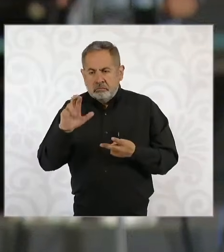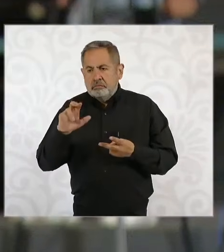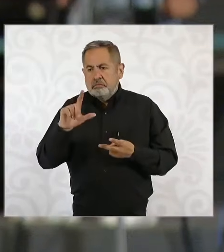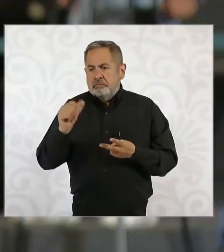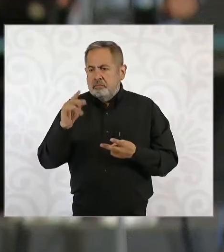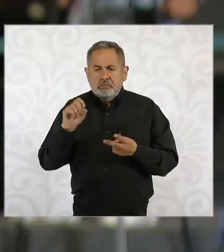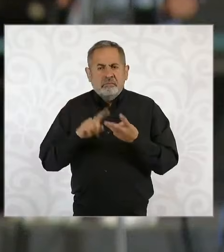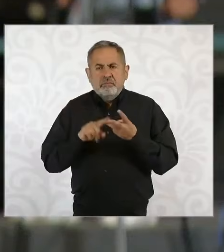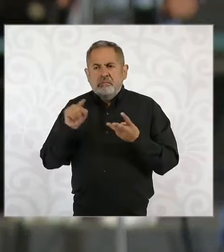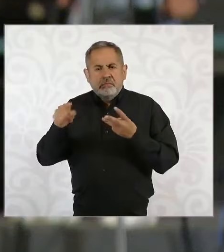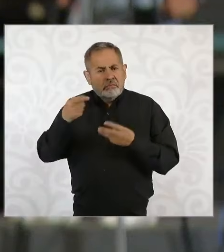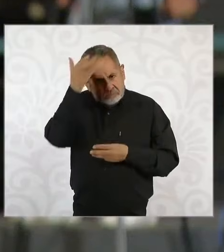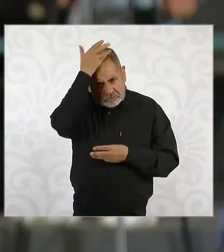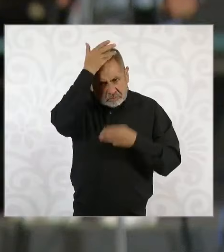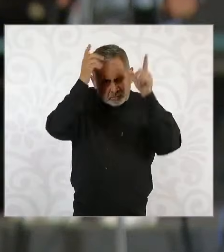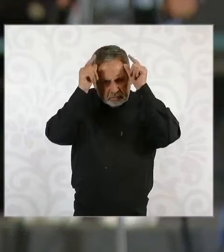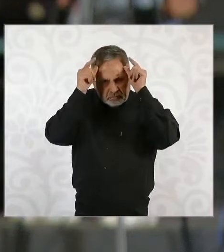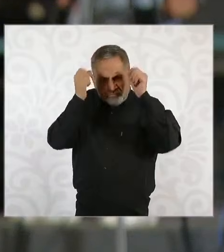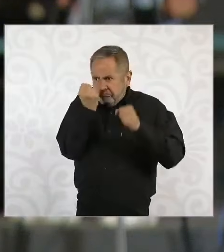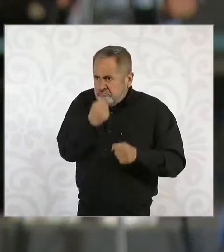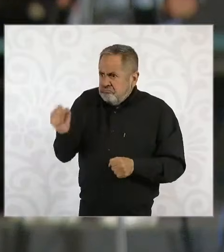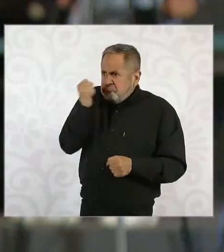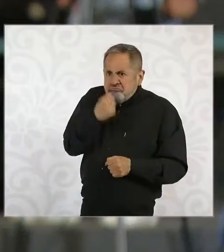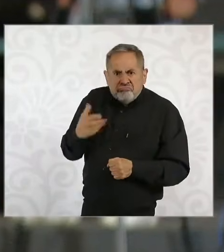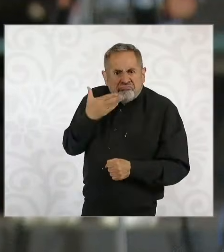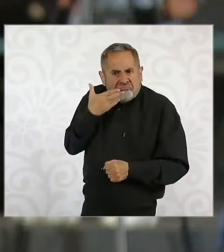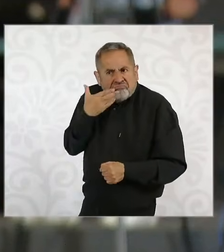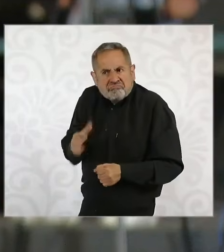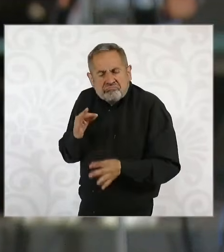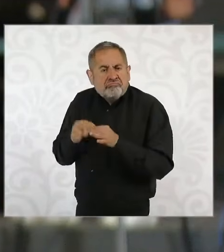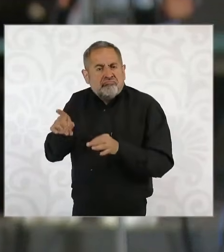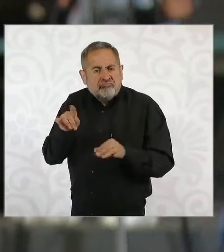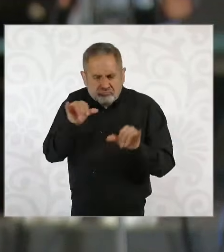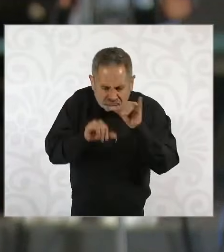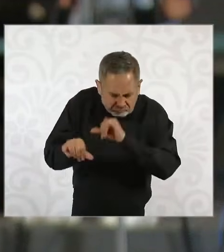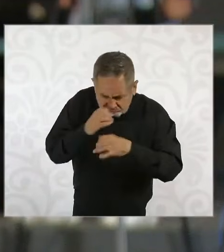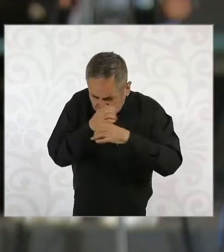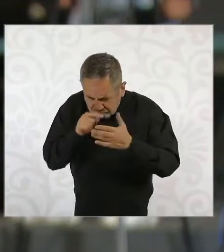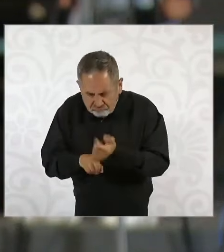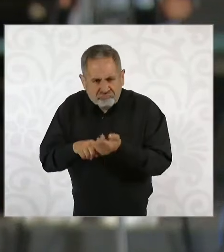así como en enfermeras, eh, enfermeros, laboratoristas, personal administrativo